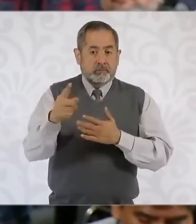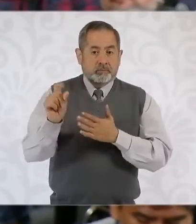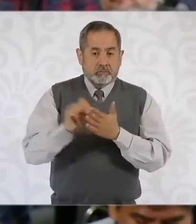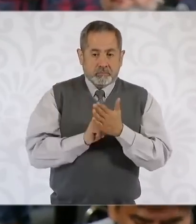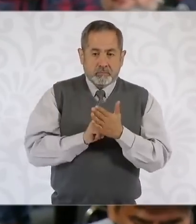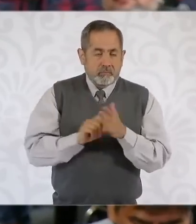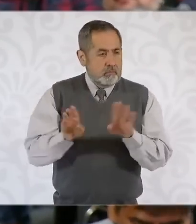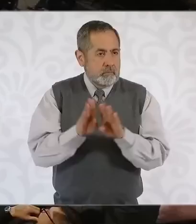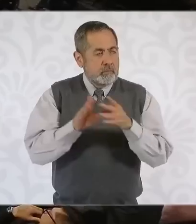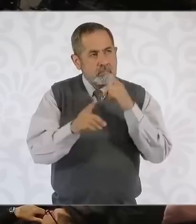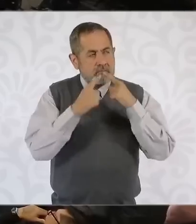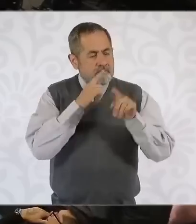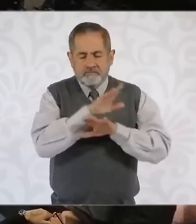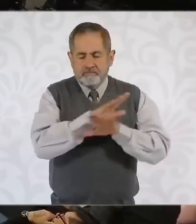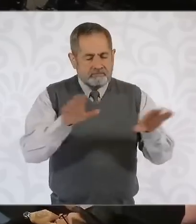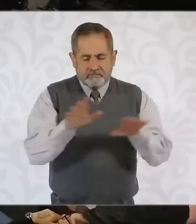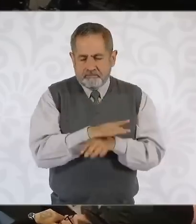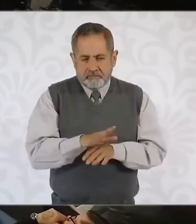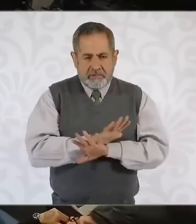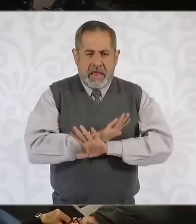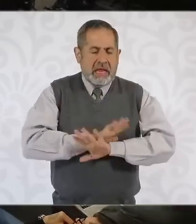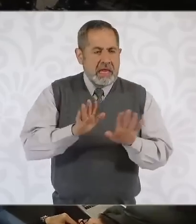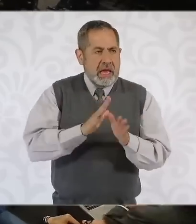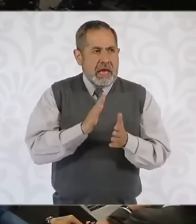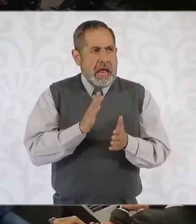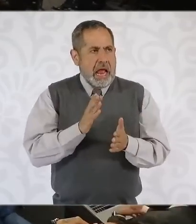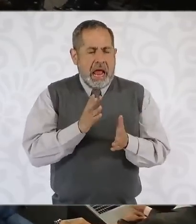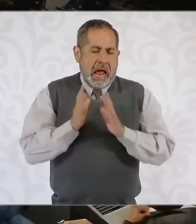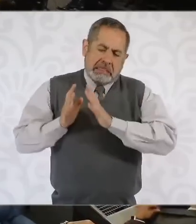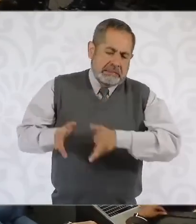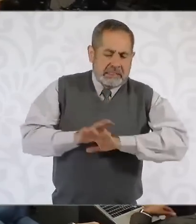imposibilidad de que prosperen estos aranceles no sé si quisiera comentar